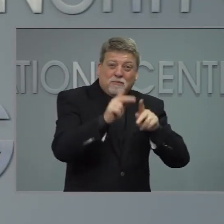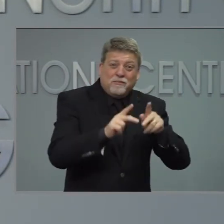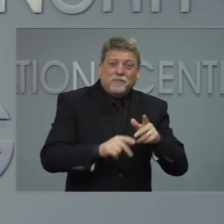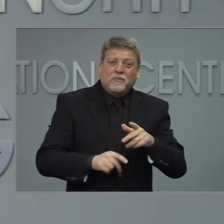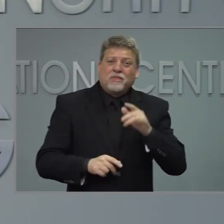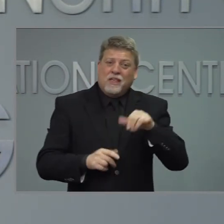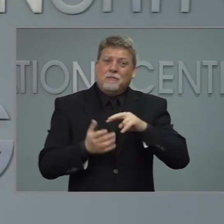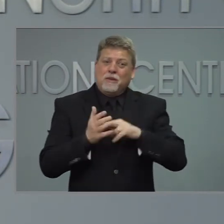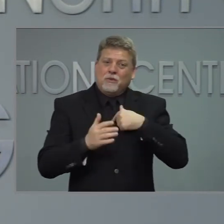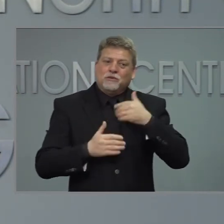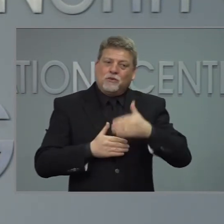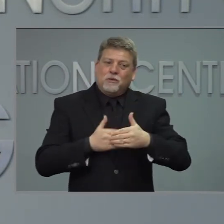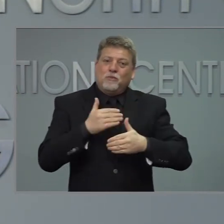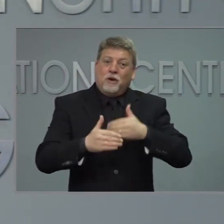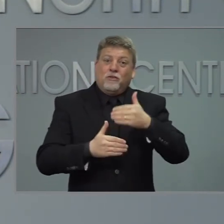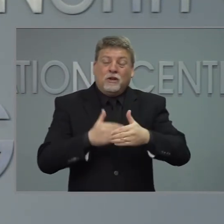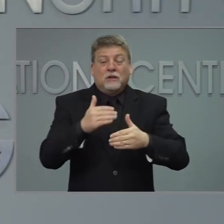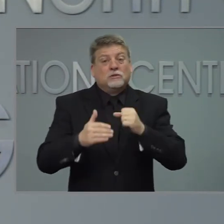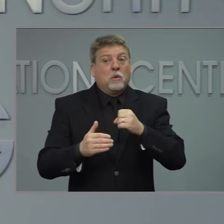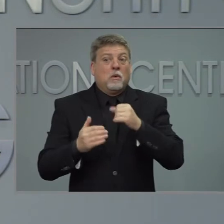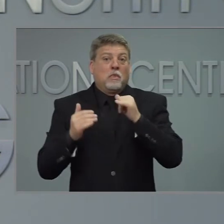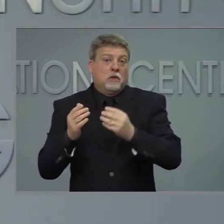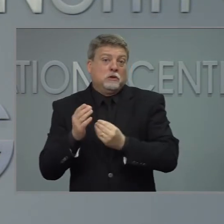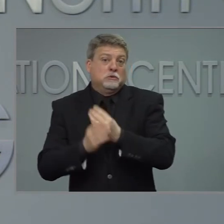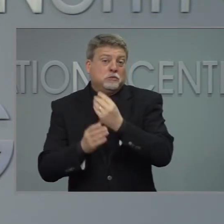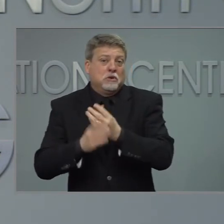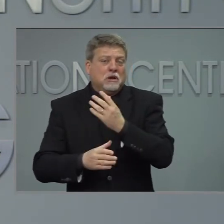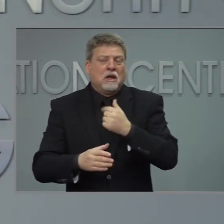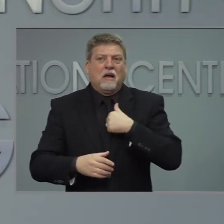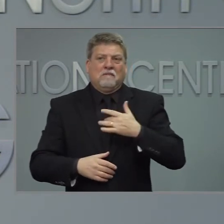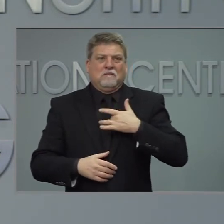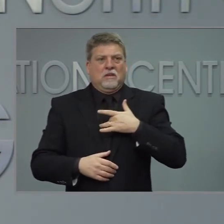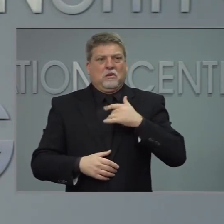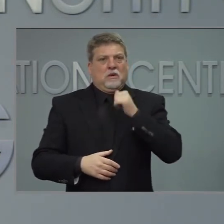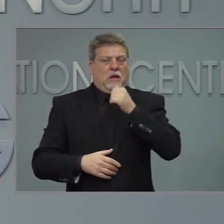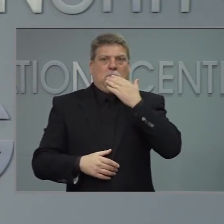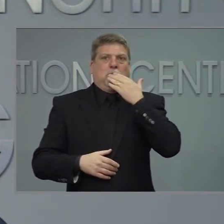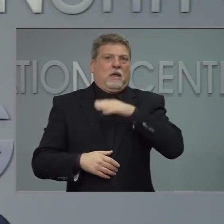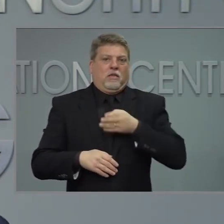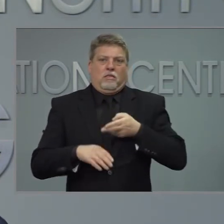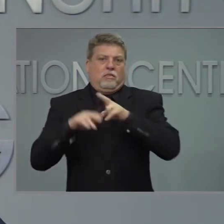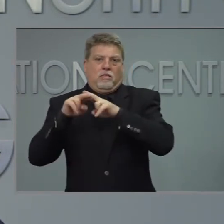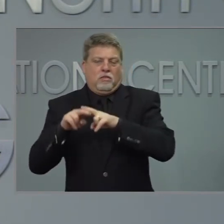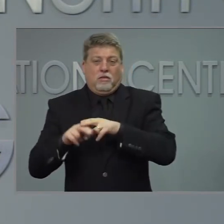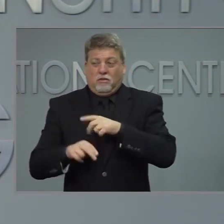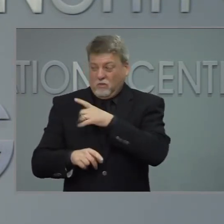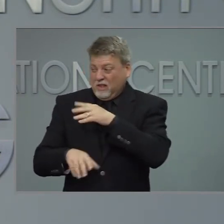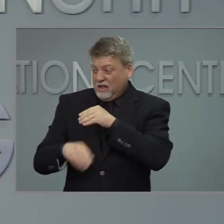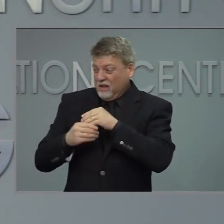Y vamos a continuando con ese progreso, creo que. Va a ser algo muy positivo.